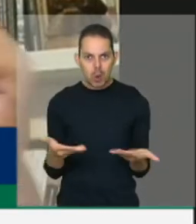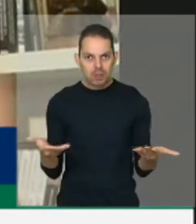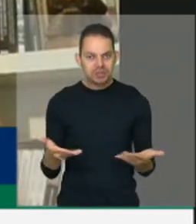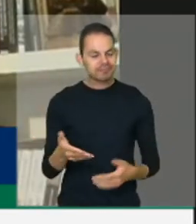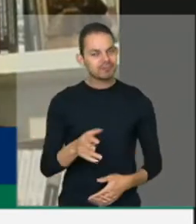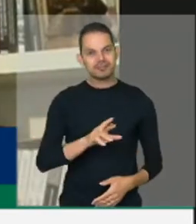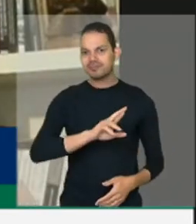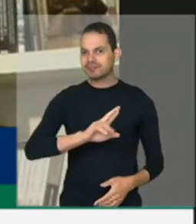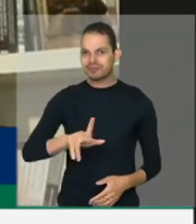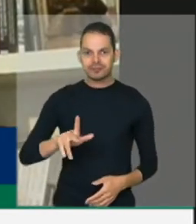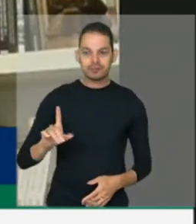BOLSONARO ATERRORIZA O MUNDO COM GESTOS NO DIA MUNDIAL DA